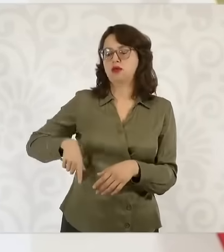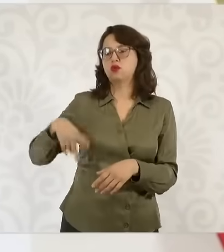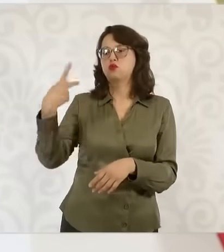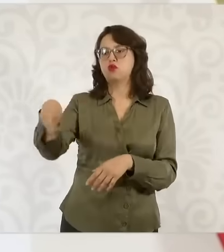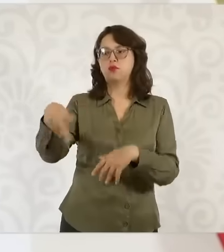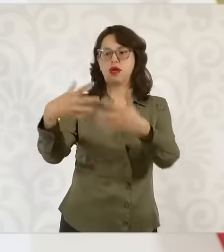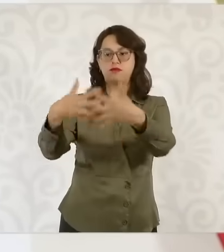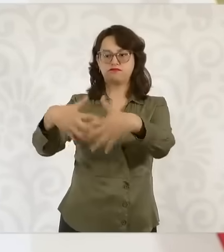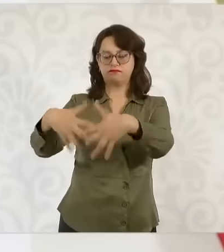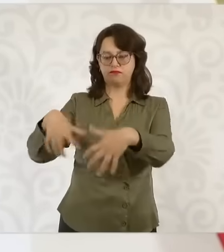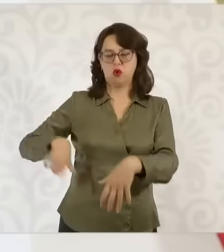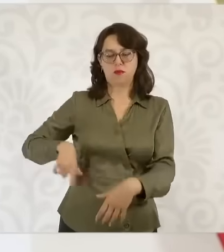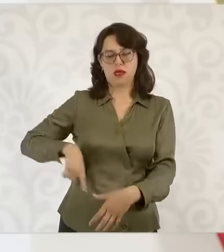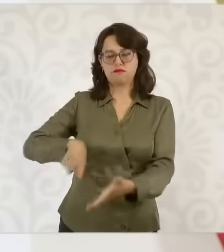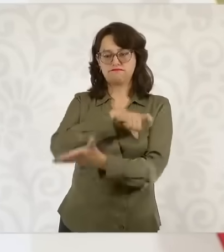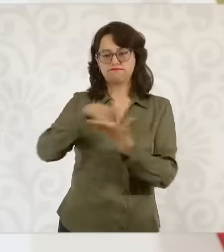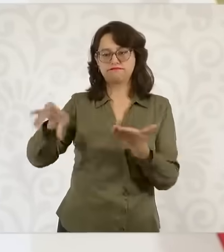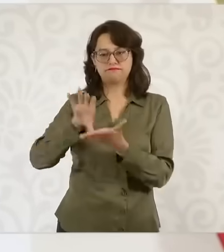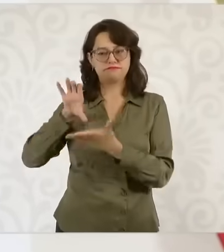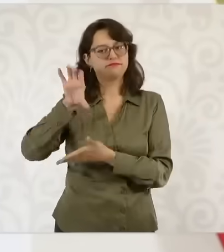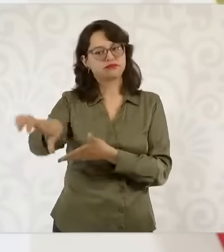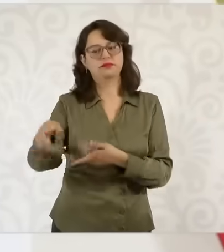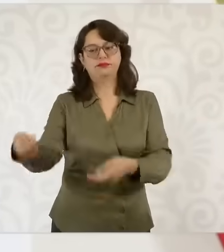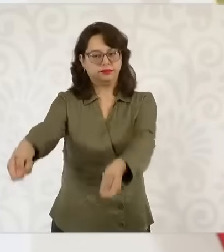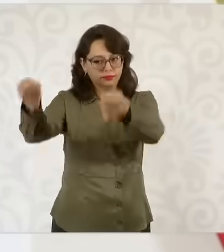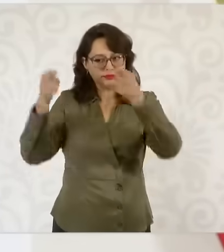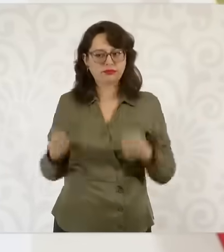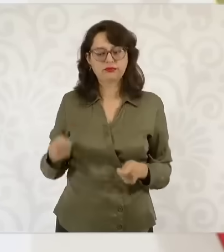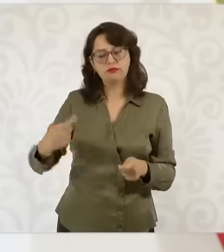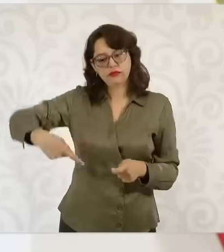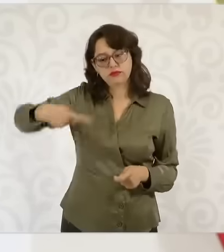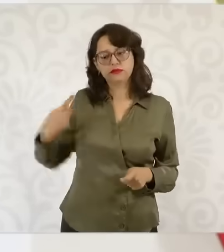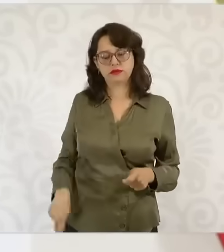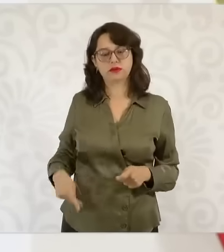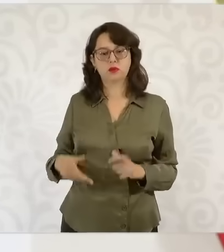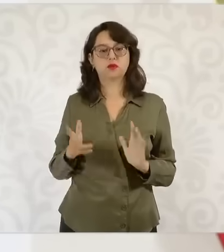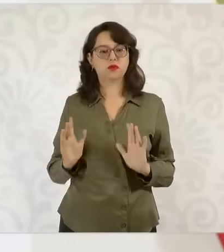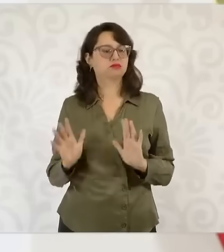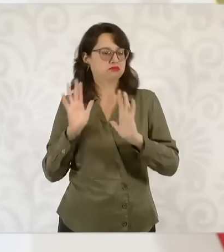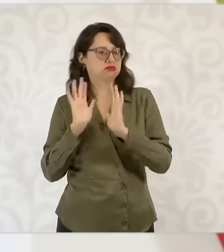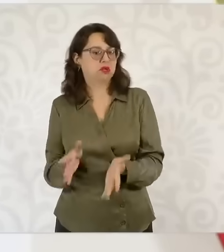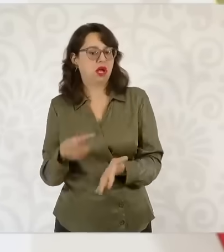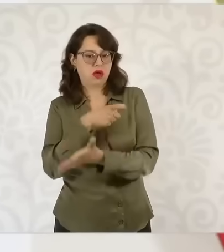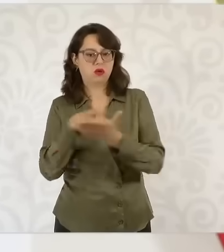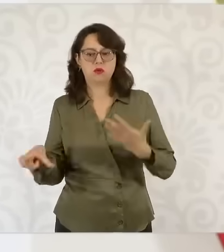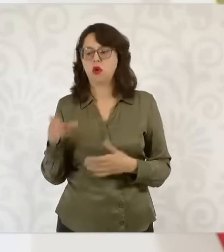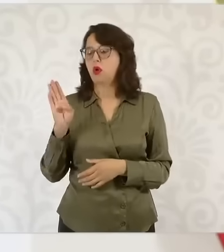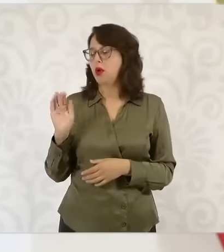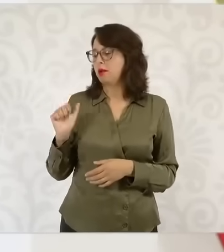y se generó un esquema de compra de esas plantas a través de manobras y de un fondo que está en